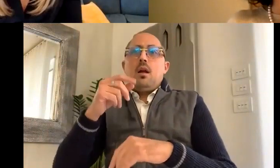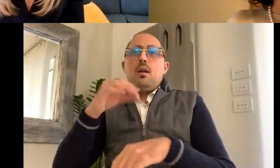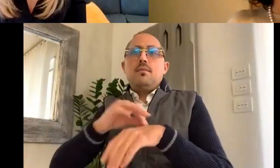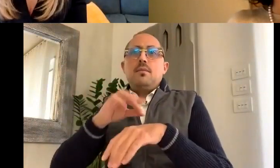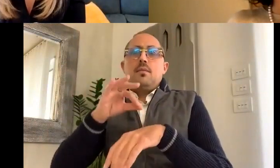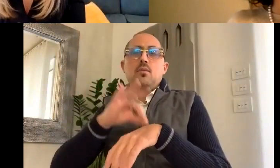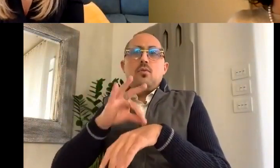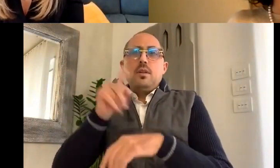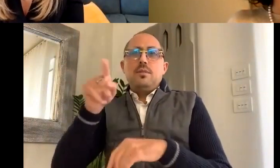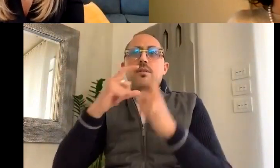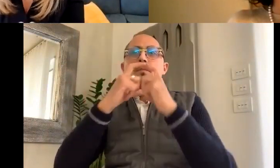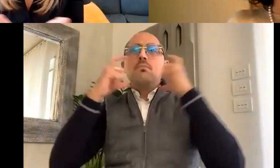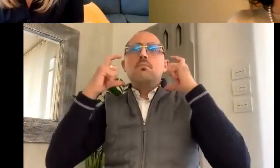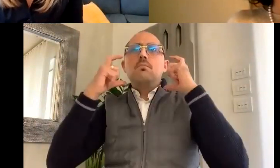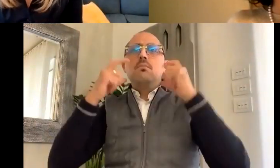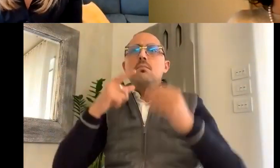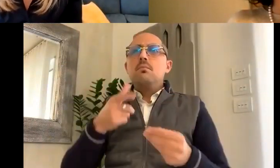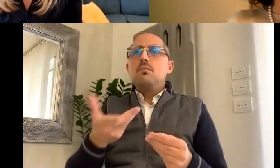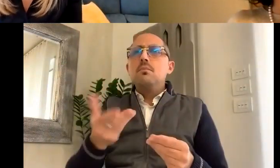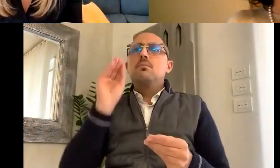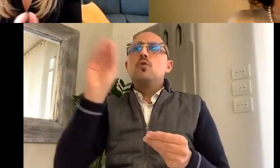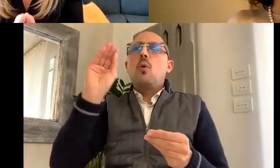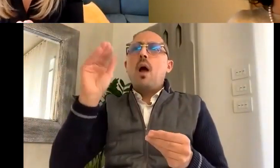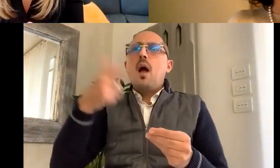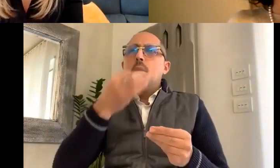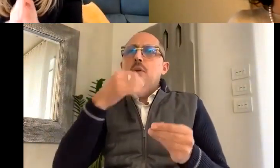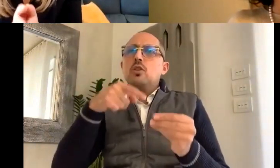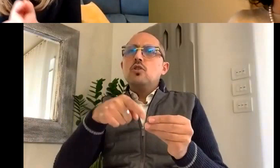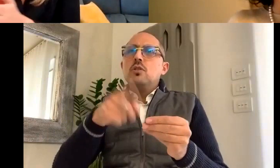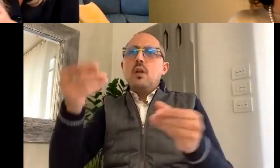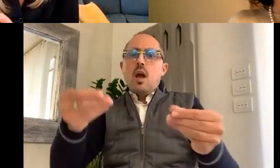però poi va in farmacia, perché non può telefonare, fa la fila in farmacia,